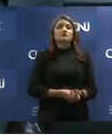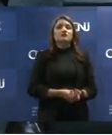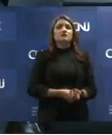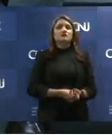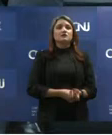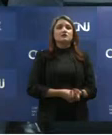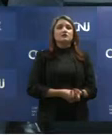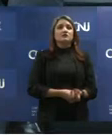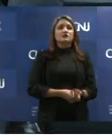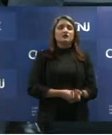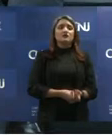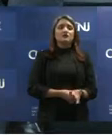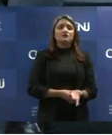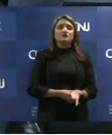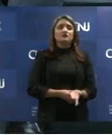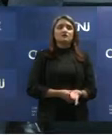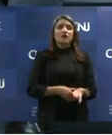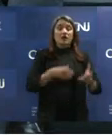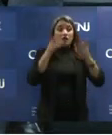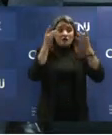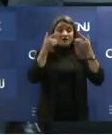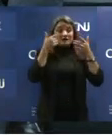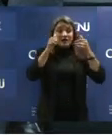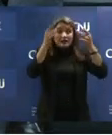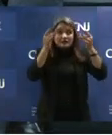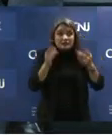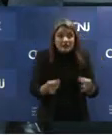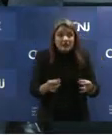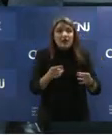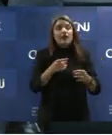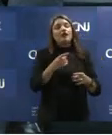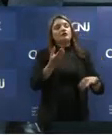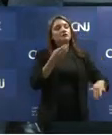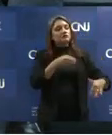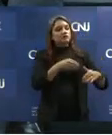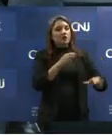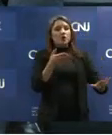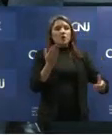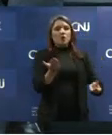o feito foi impulsionado de ofício no âmbito desta Corregedoria Nacional,